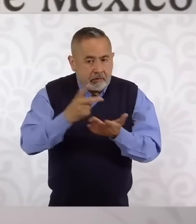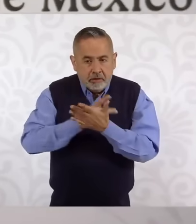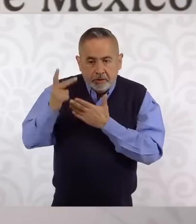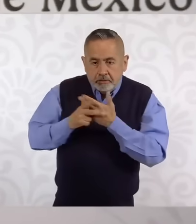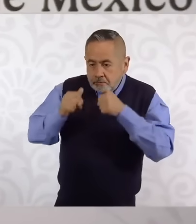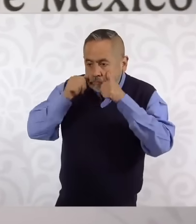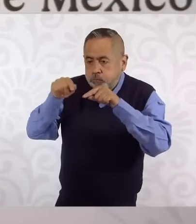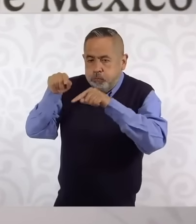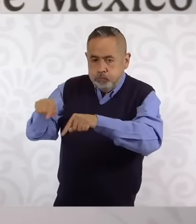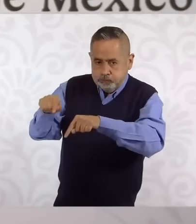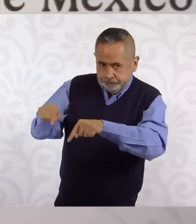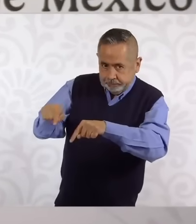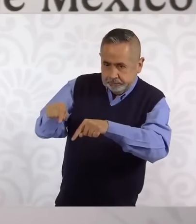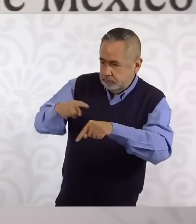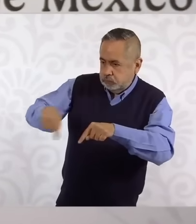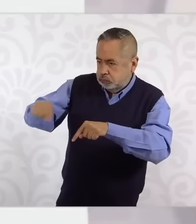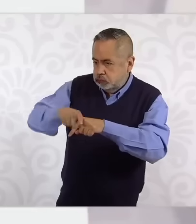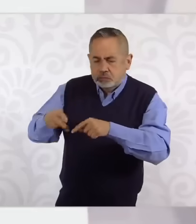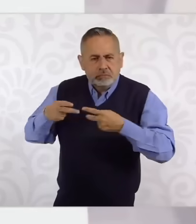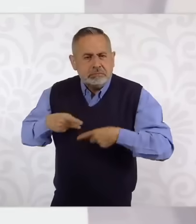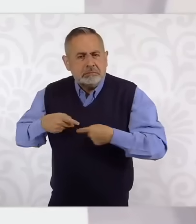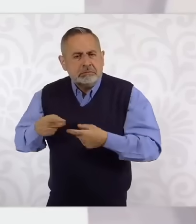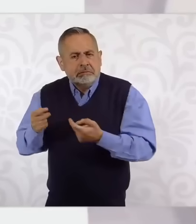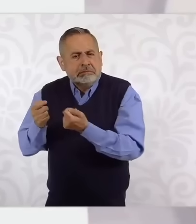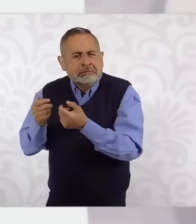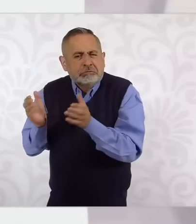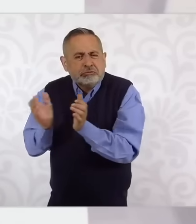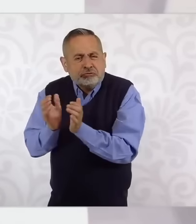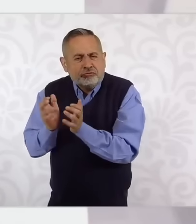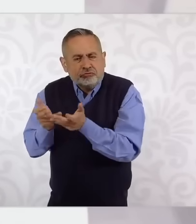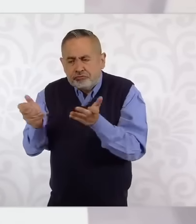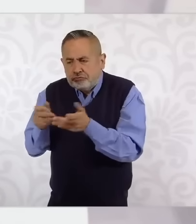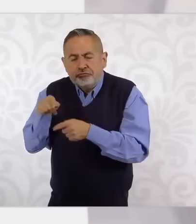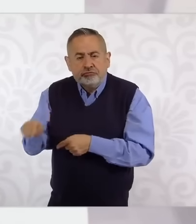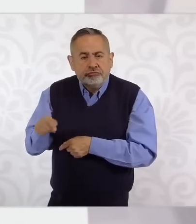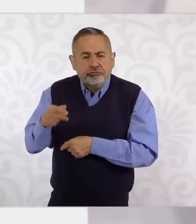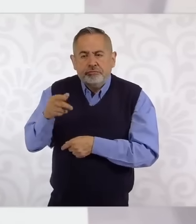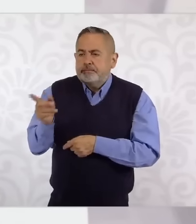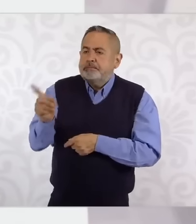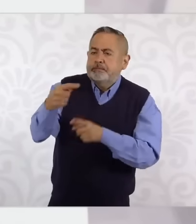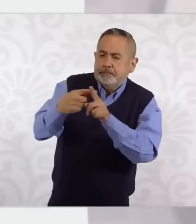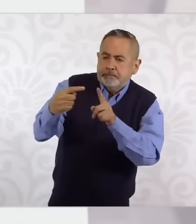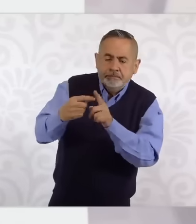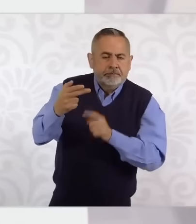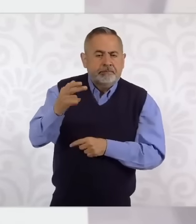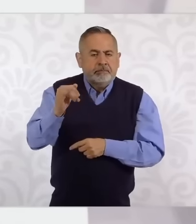especial para la los productores medianos que usan maíz híbrido. Entonces ahí, ¿en qué estamos